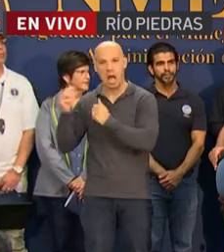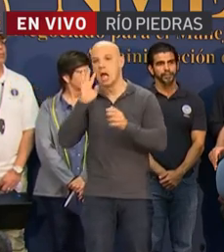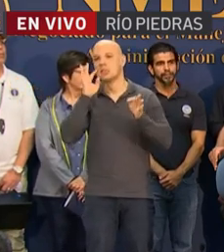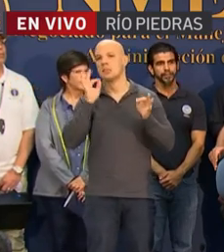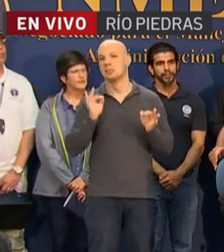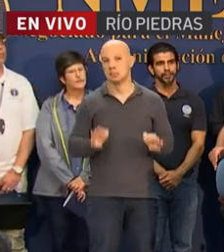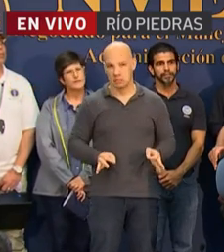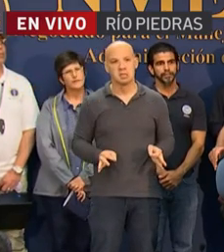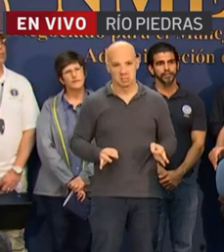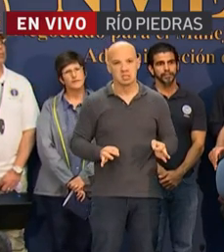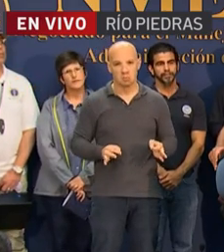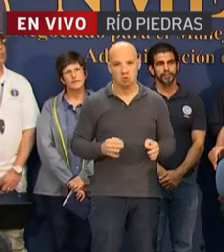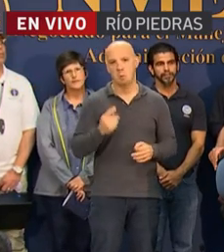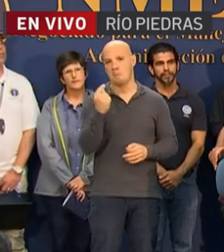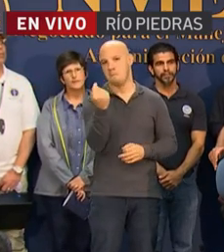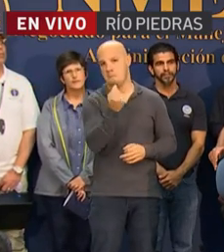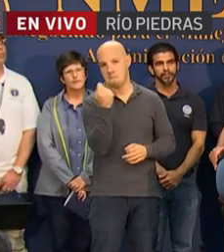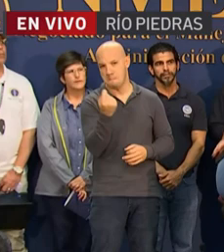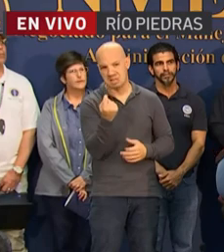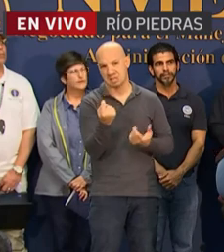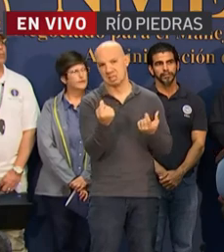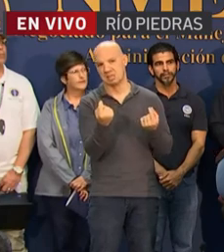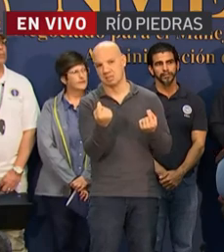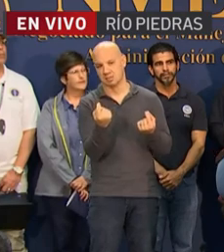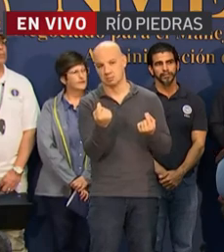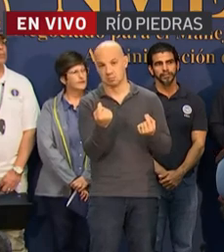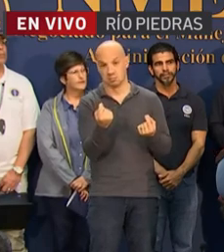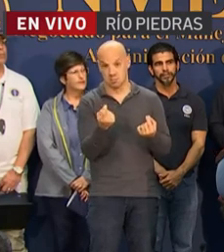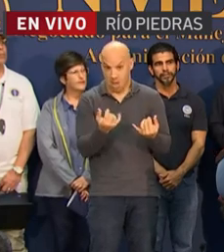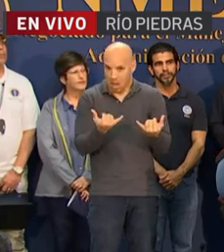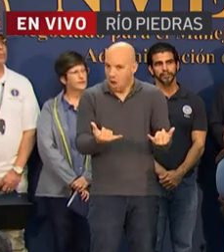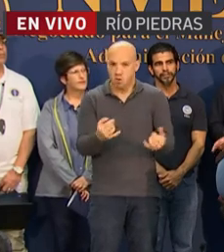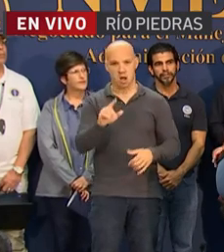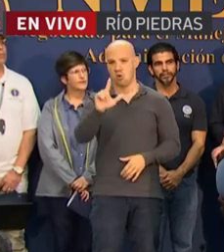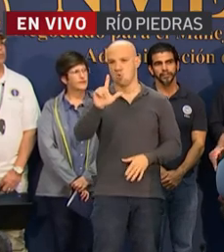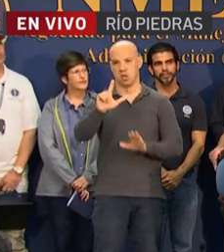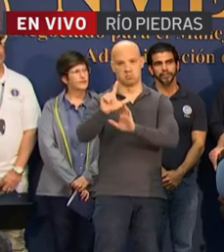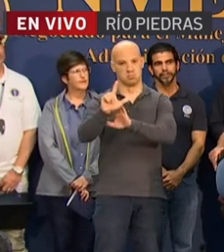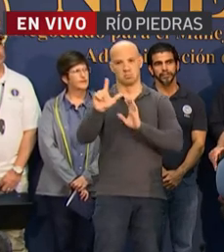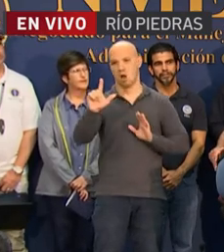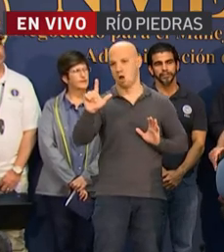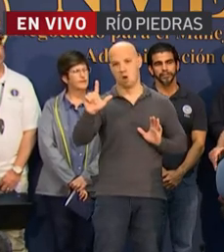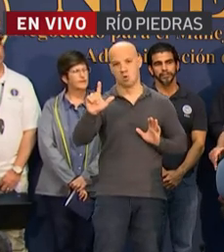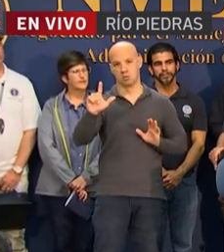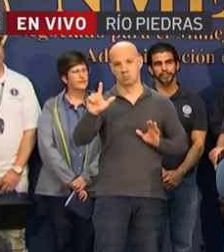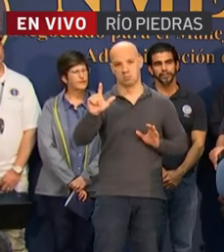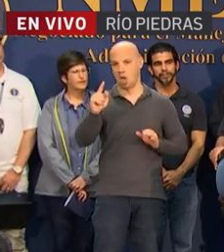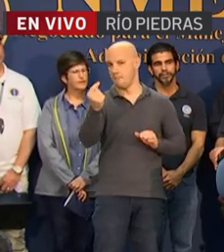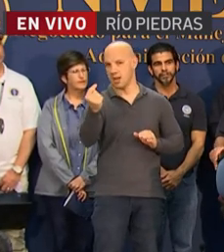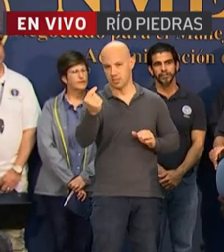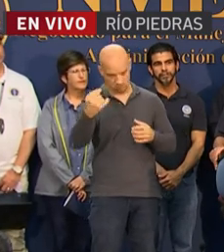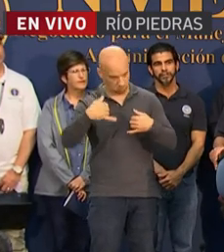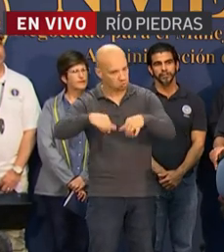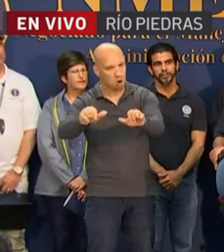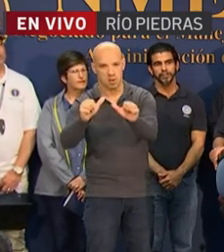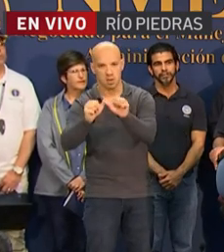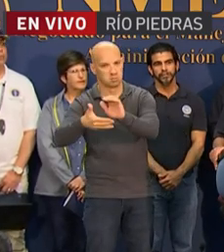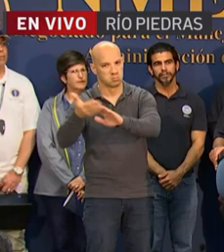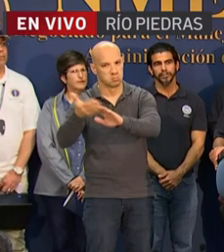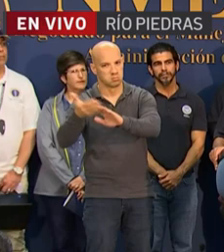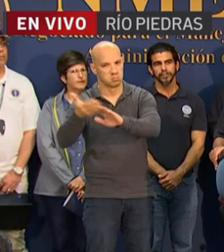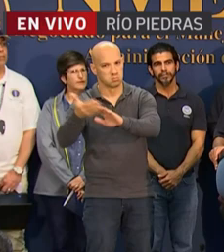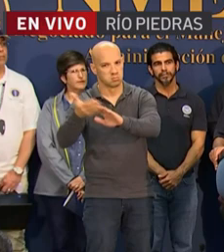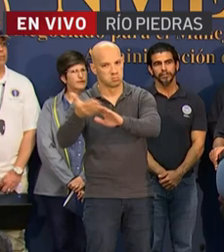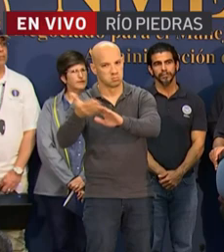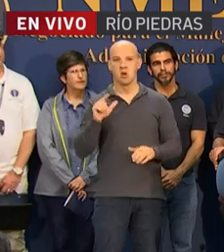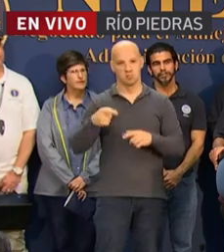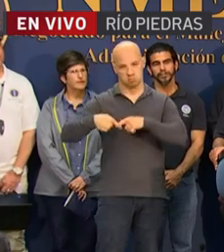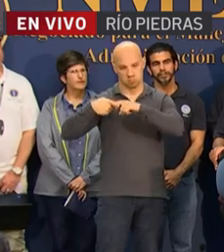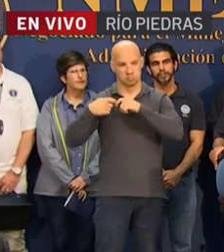DE CUÁNDO TERMINA TODO EL